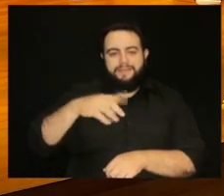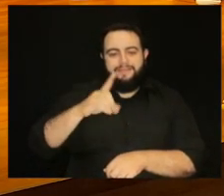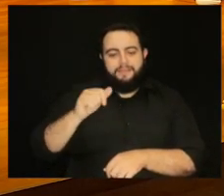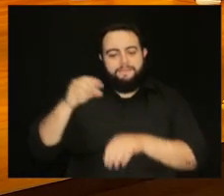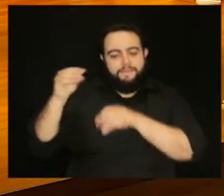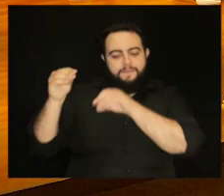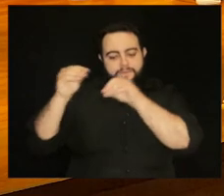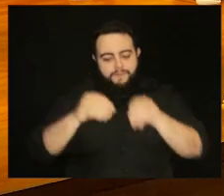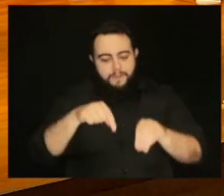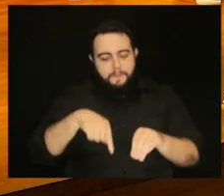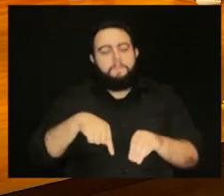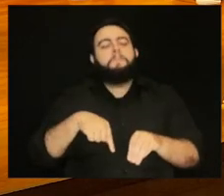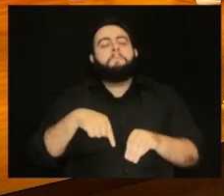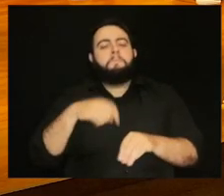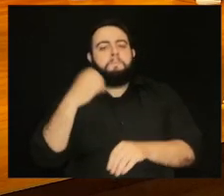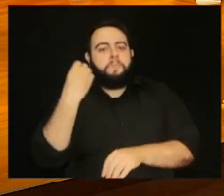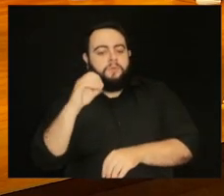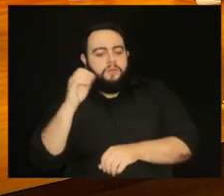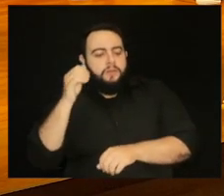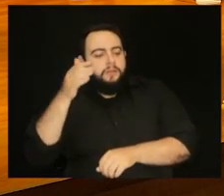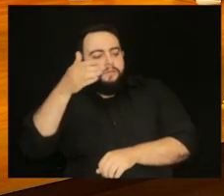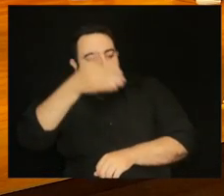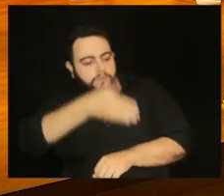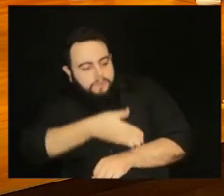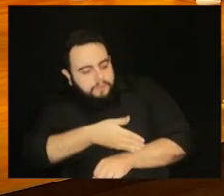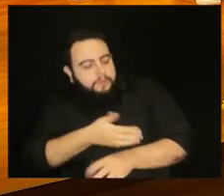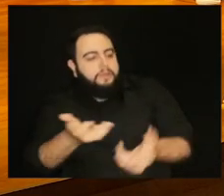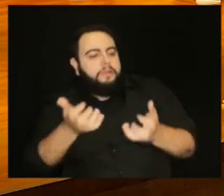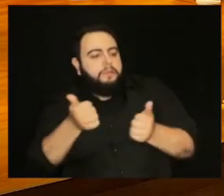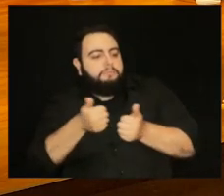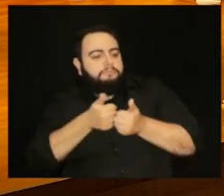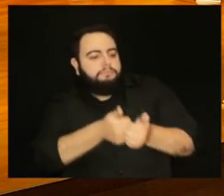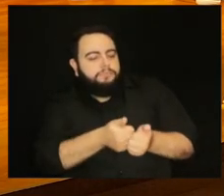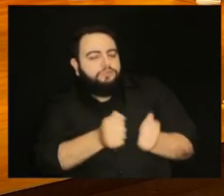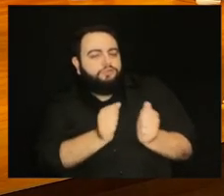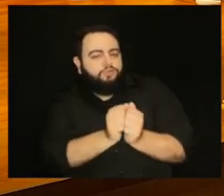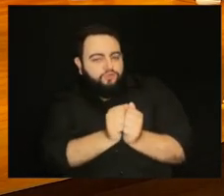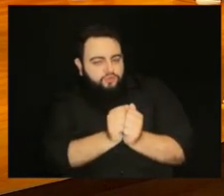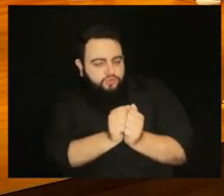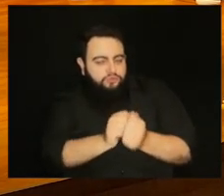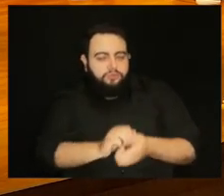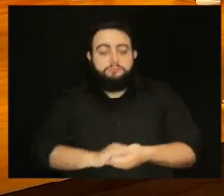pelo Paulo Coelho, Orlando Silva, toda essa turma né e o Paulo Coelho tinha uma Jazz Band que era Jazz